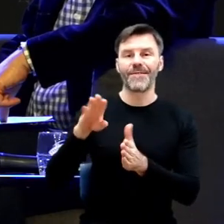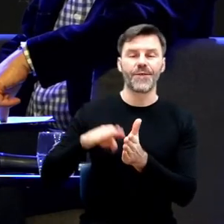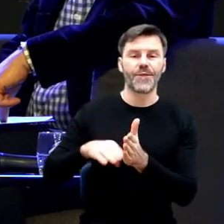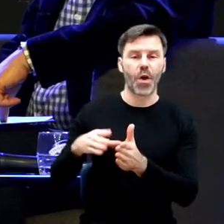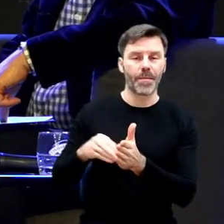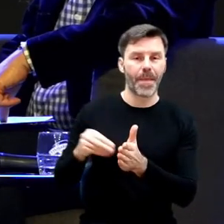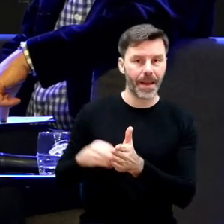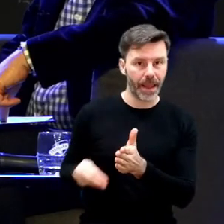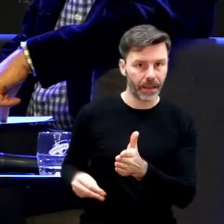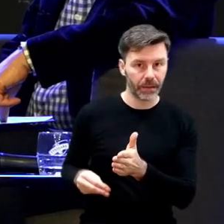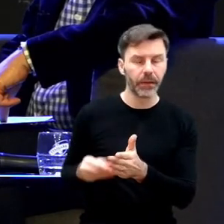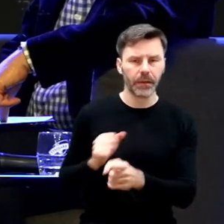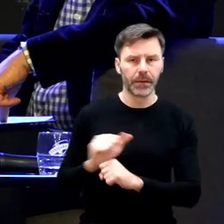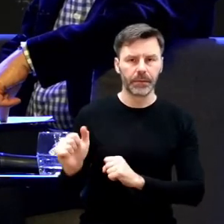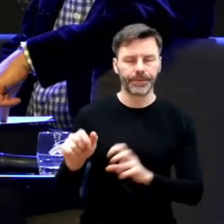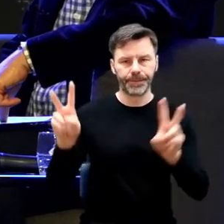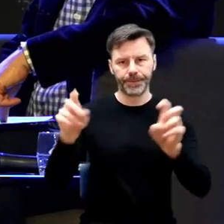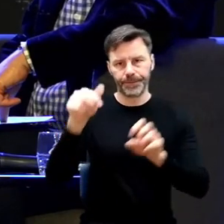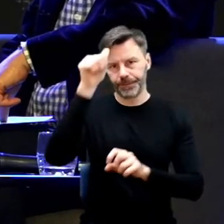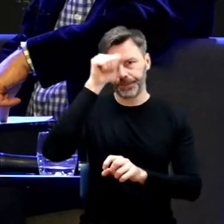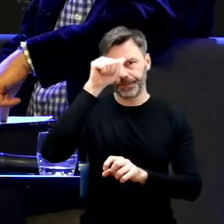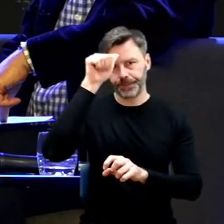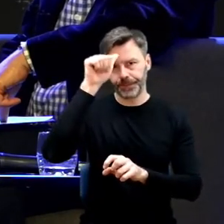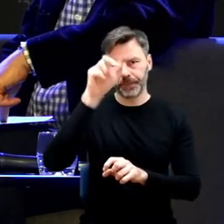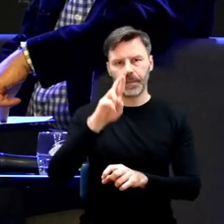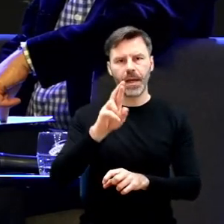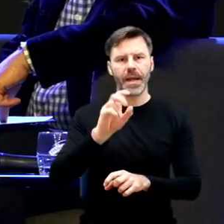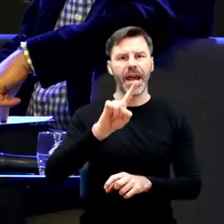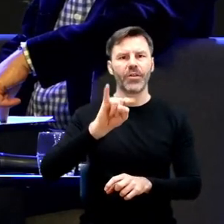Tak zwane reżimy miejskie, czyli koalicje